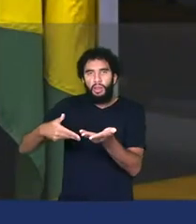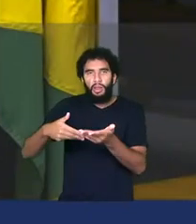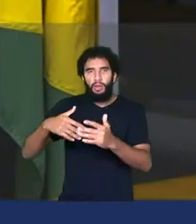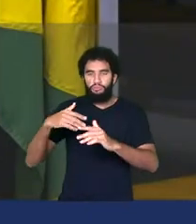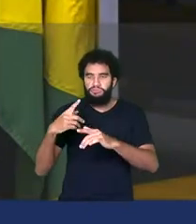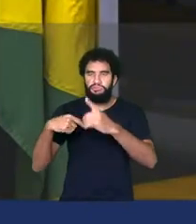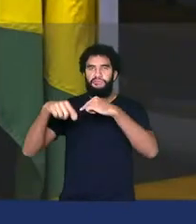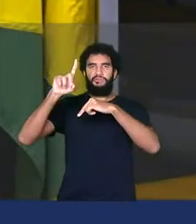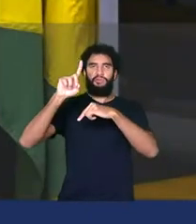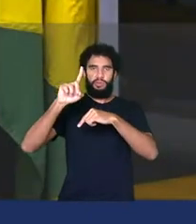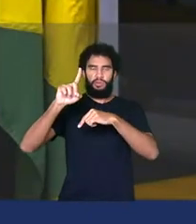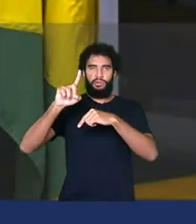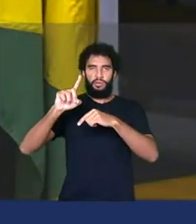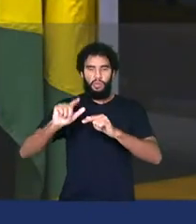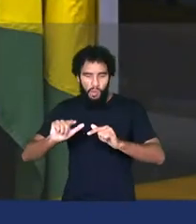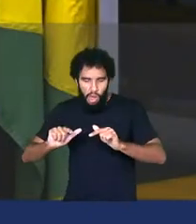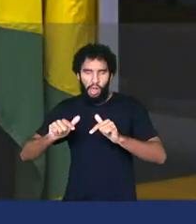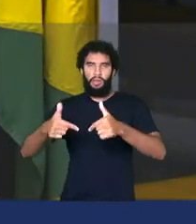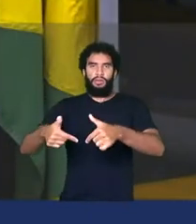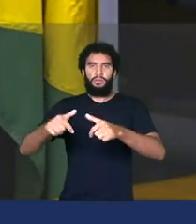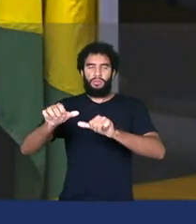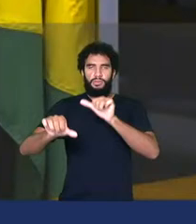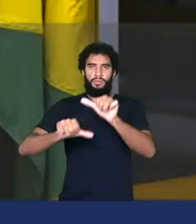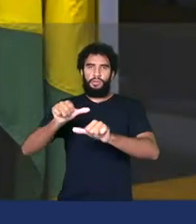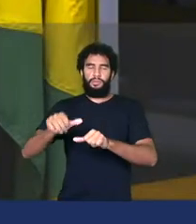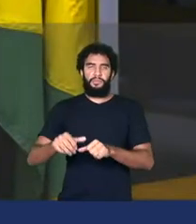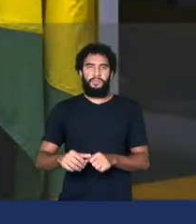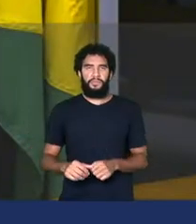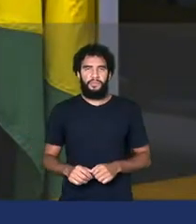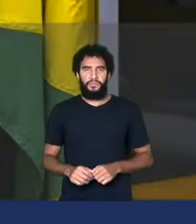EMPREENDER, É FAZER, É MOVER PARA AÇÃO, PARA TRANSFORMAÇÃO. ENTÃO MULHERES MULHERES, CONTEM